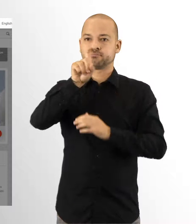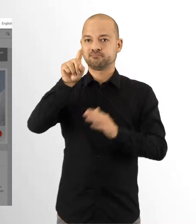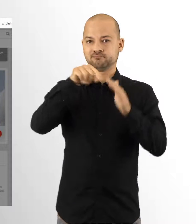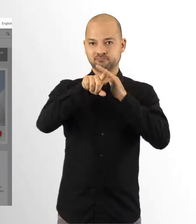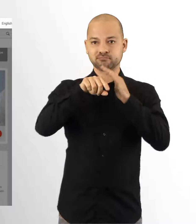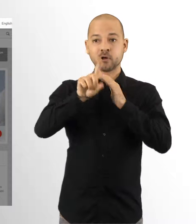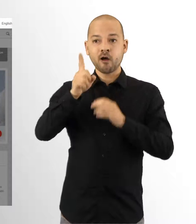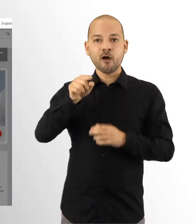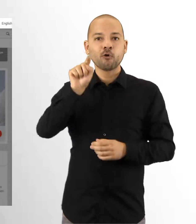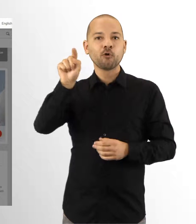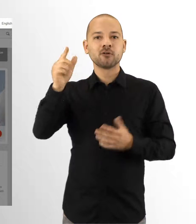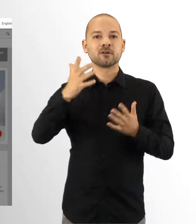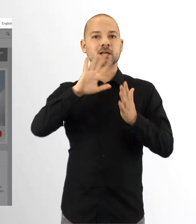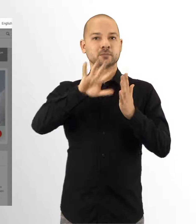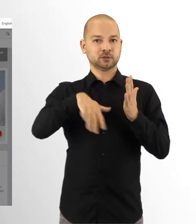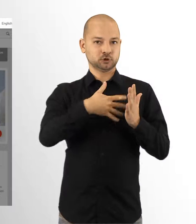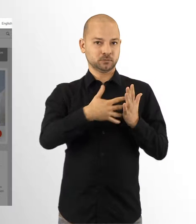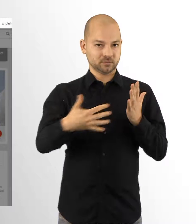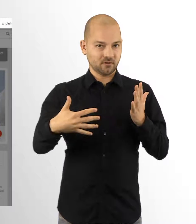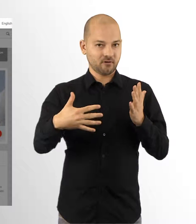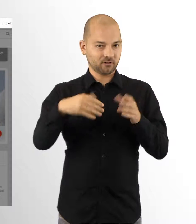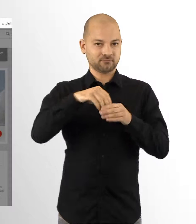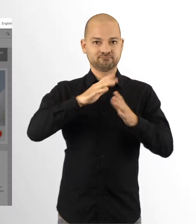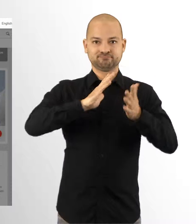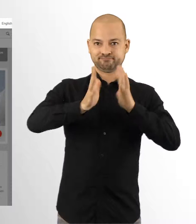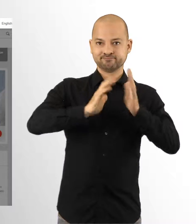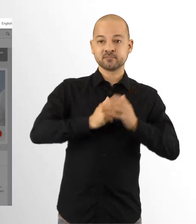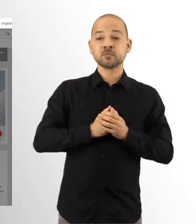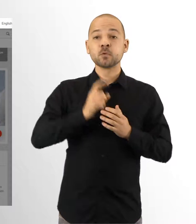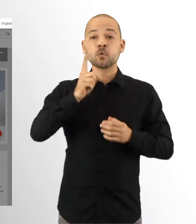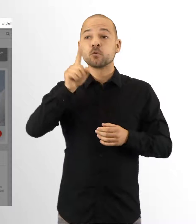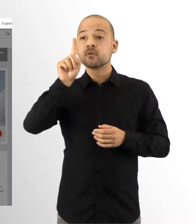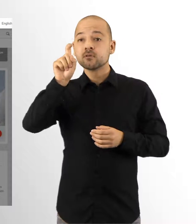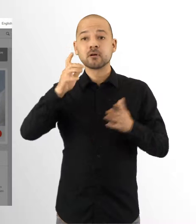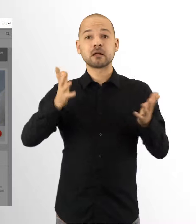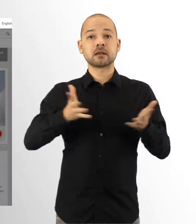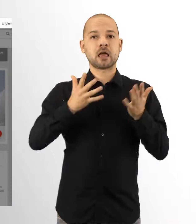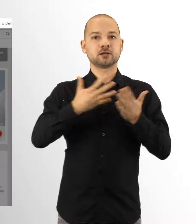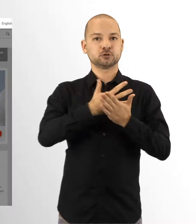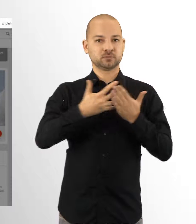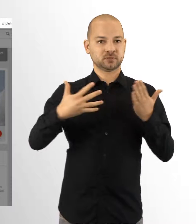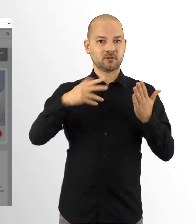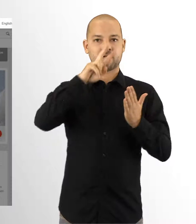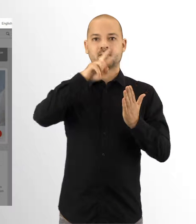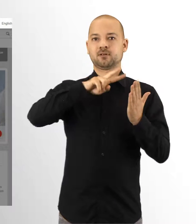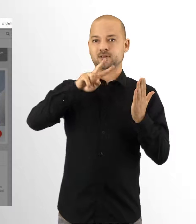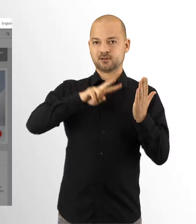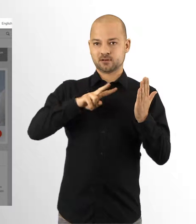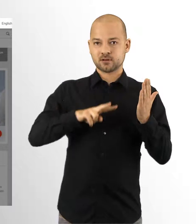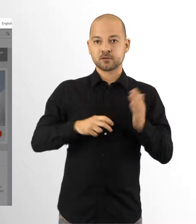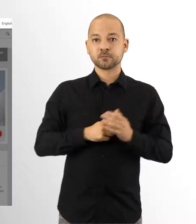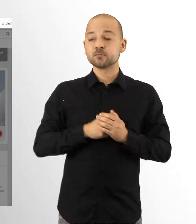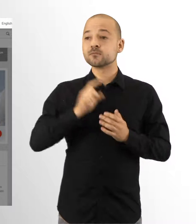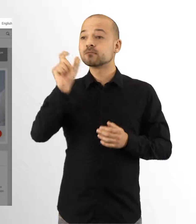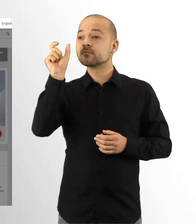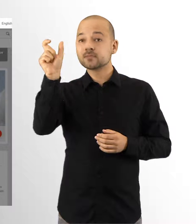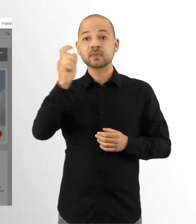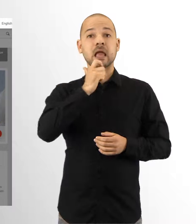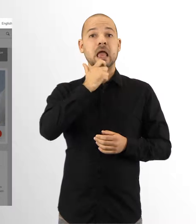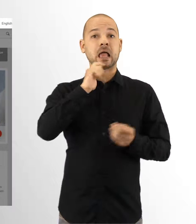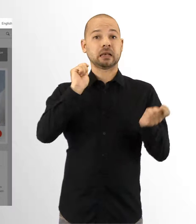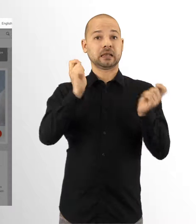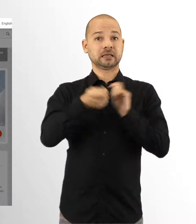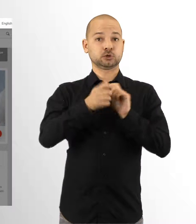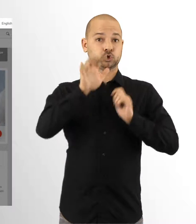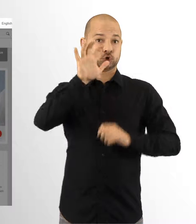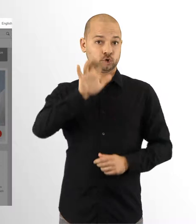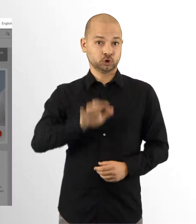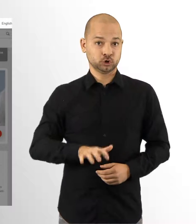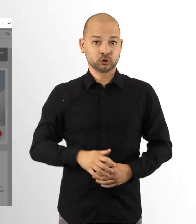Außerdem können Sie hier zu den Inhalten in Gebärdensprache und Leichter Sprache gelangen sowie zur englischen Seite wechseln.